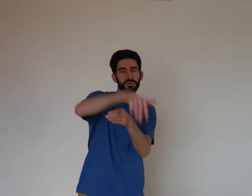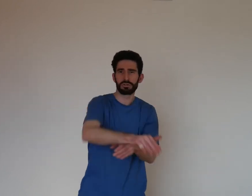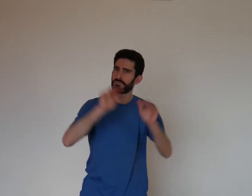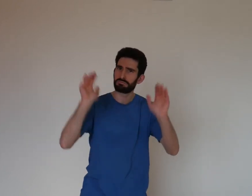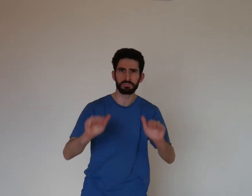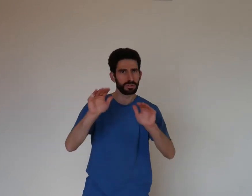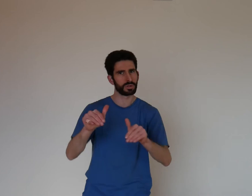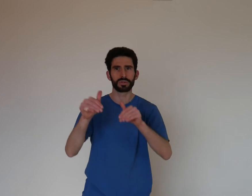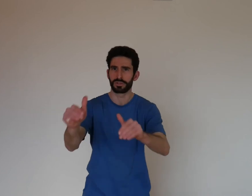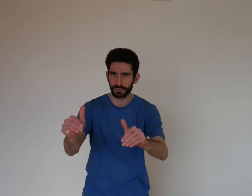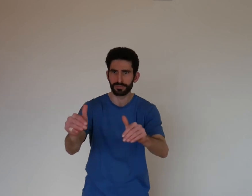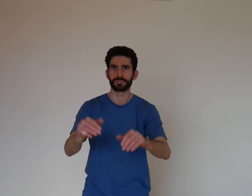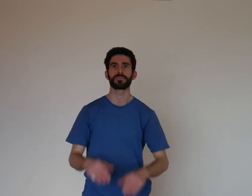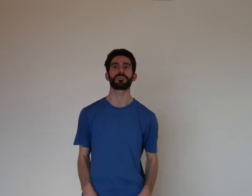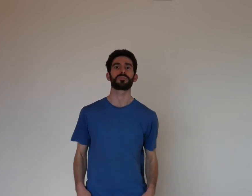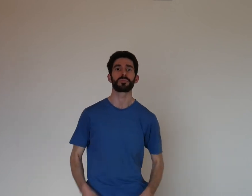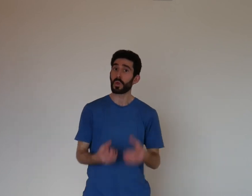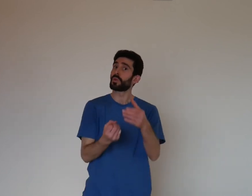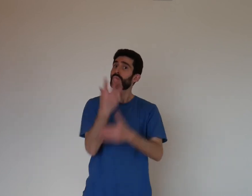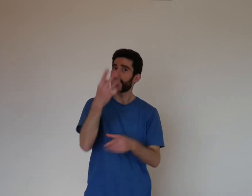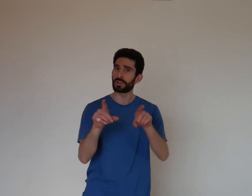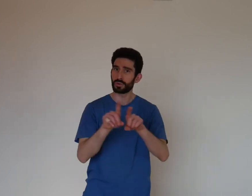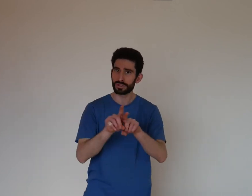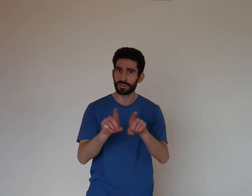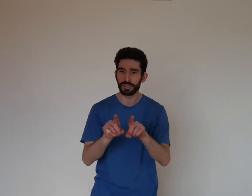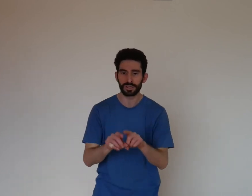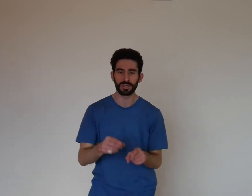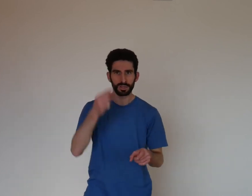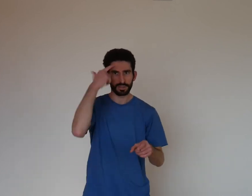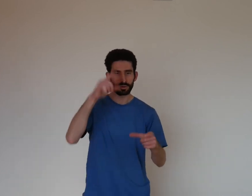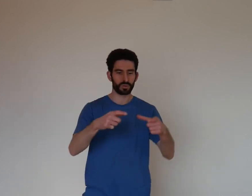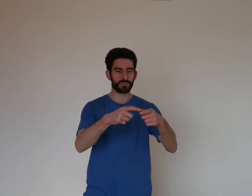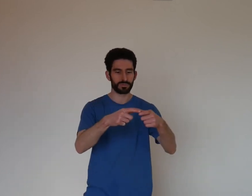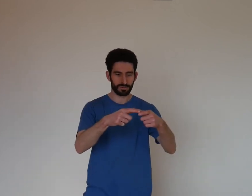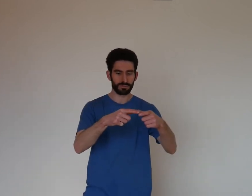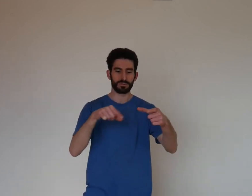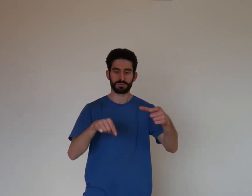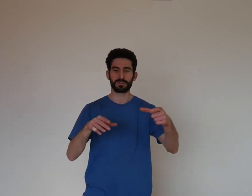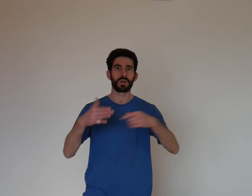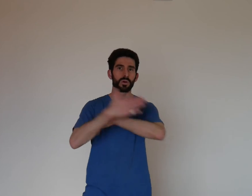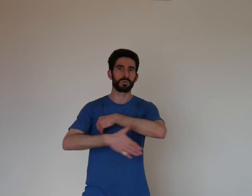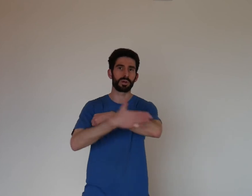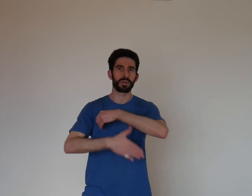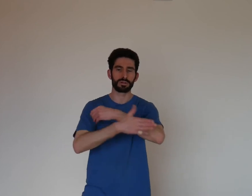à déborder quand même. Aussi, une nouveauté apparaît. dans la campagne Lyonnaise :